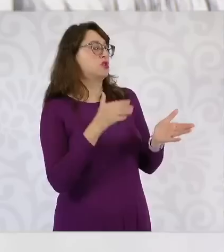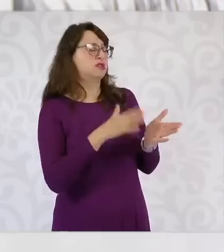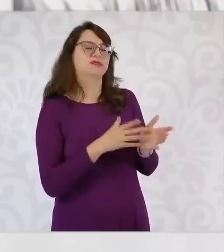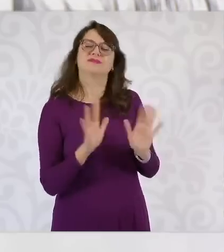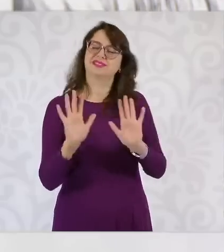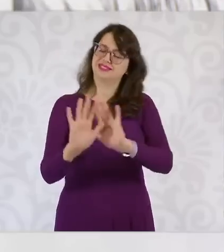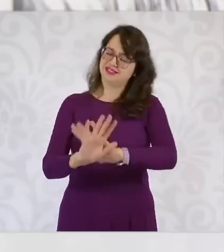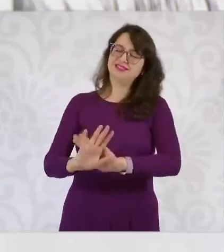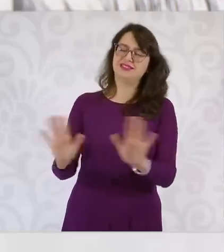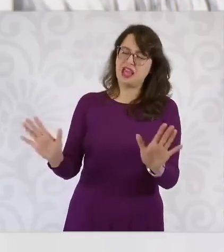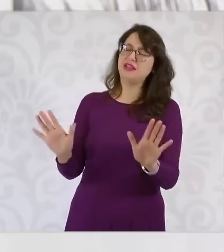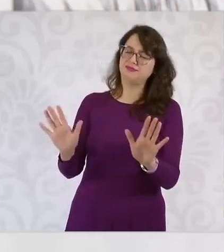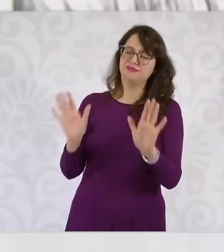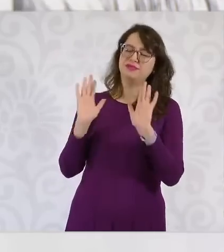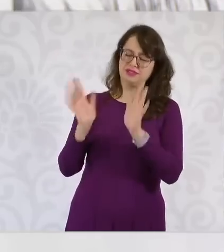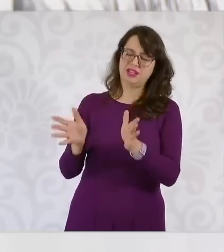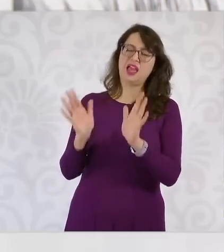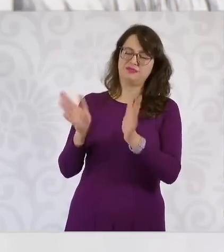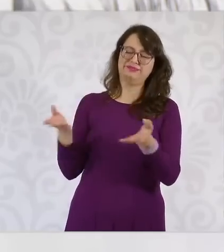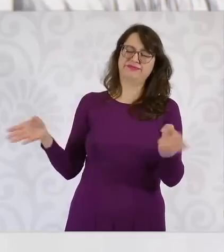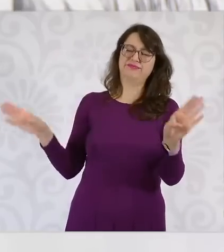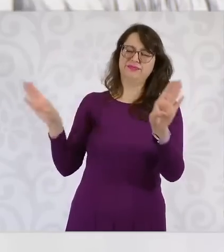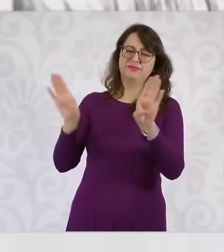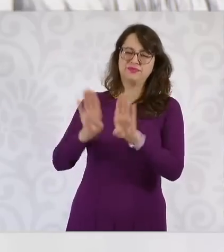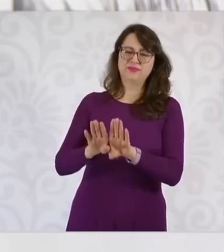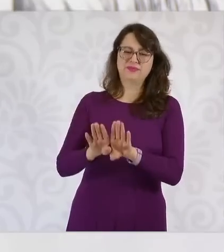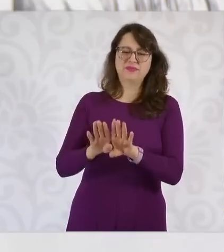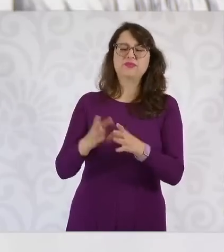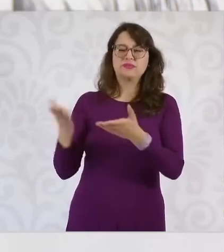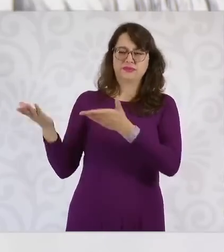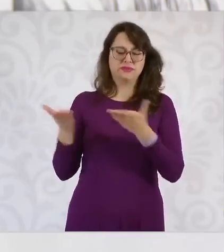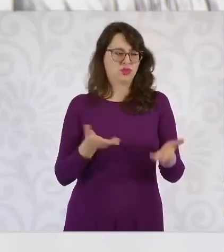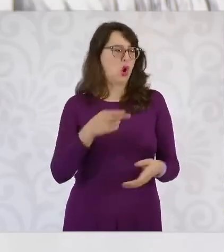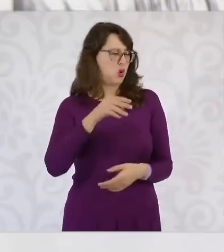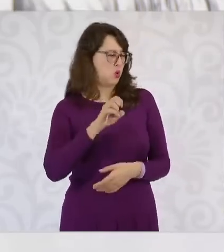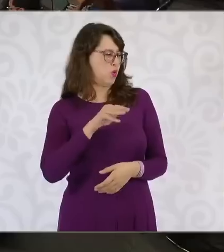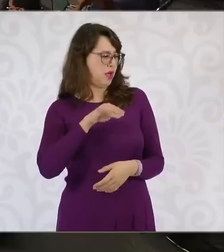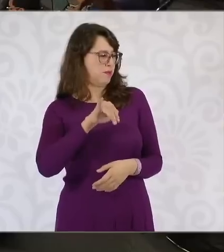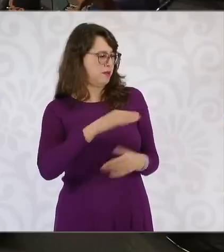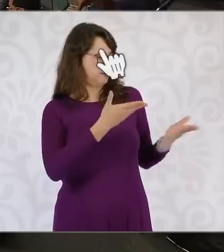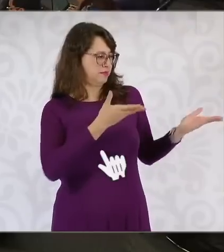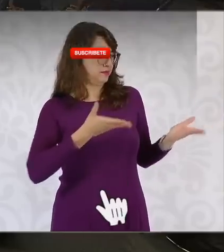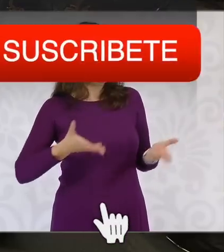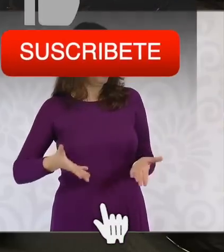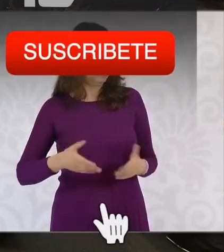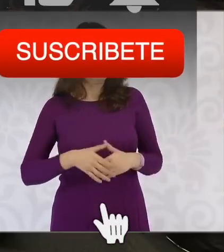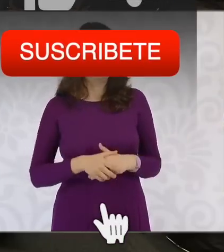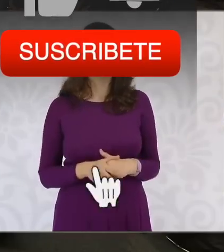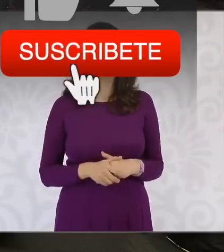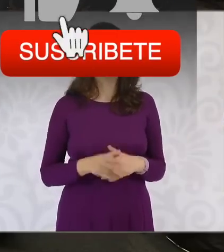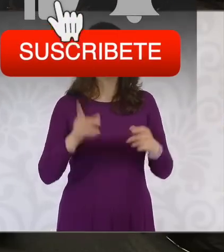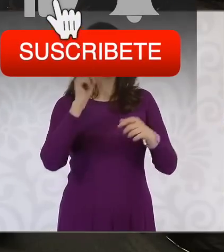reina si te parece le damos la palabra a Noemí para que pueda eh hablar de mujeres en la histor